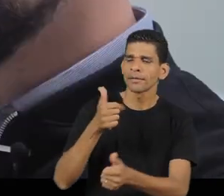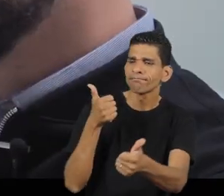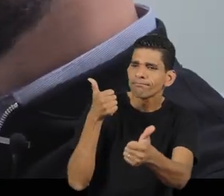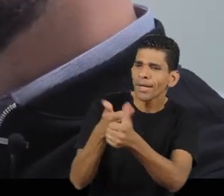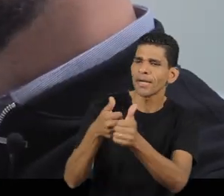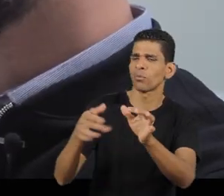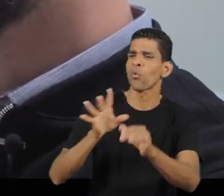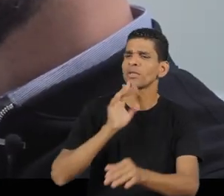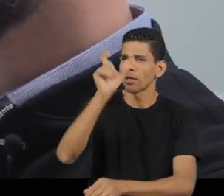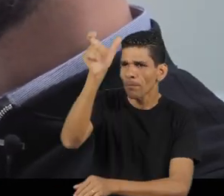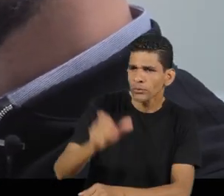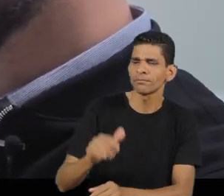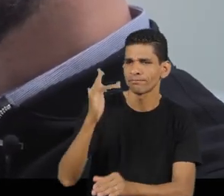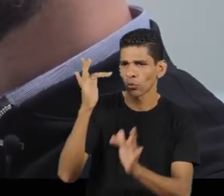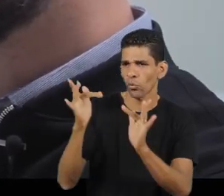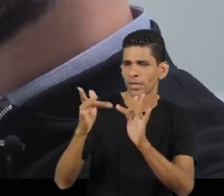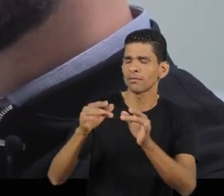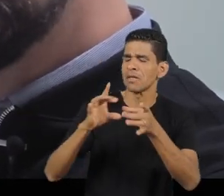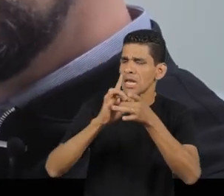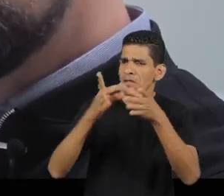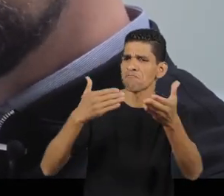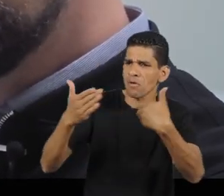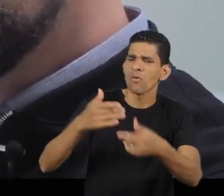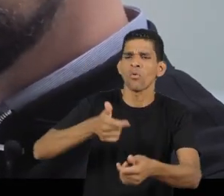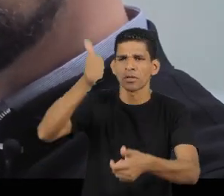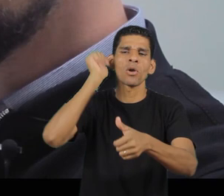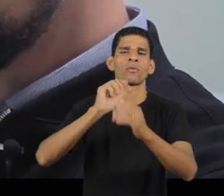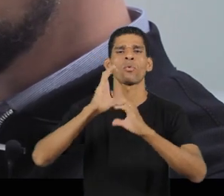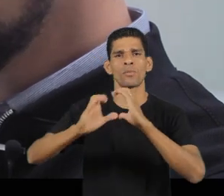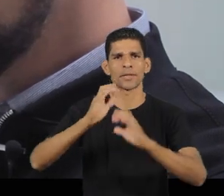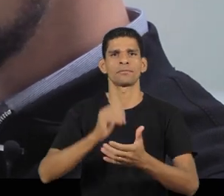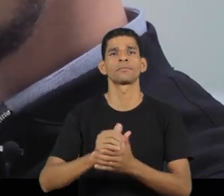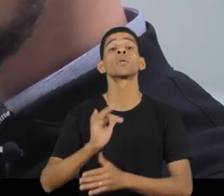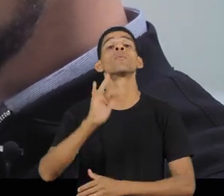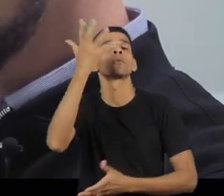e tem um contato, um canal aberto diretamente. Então o que acontece?